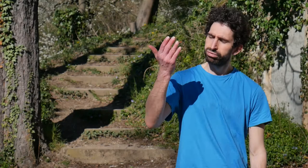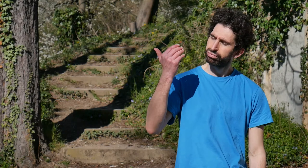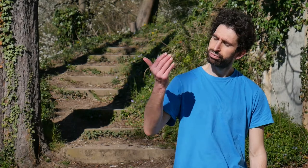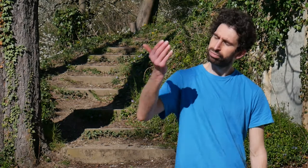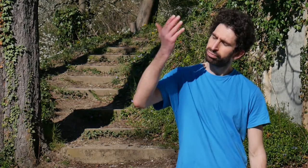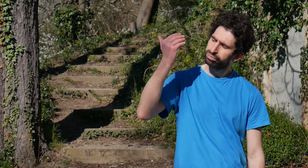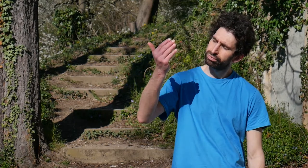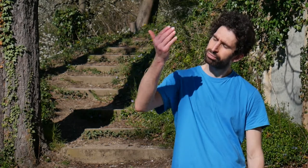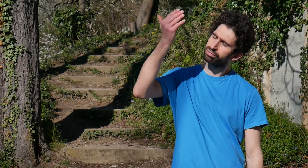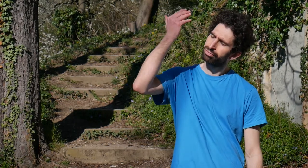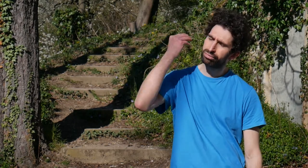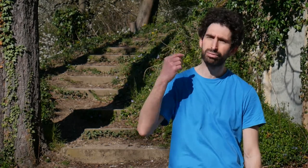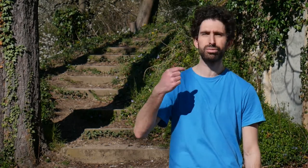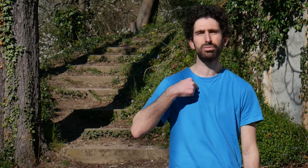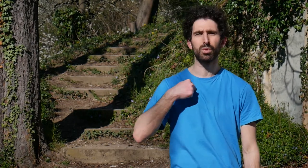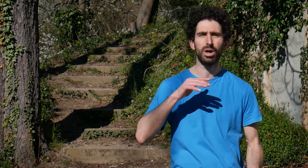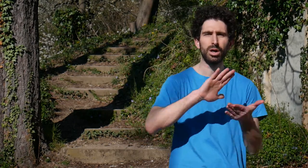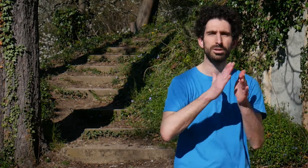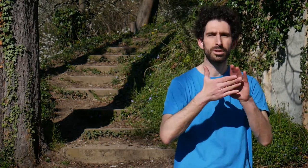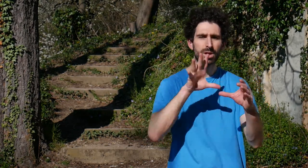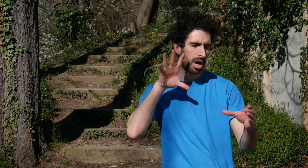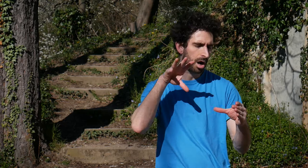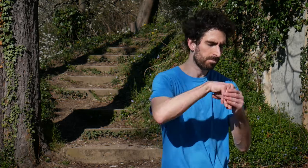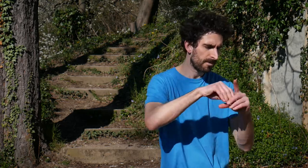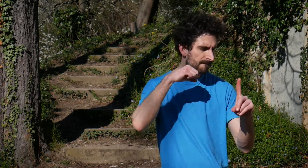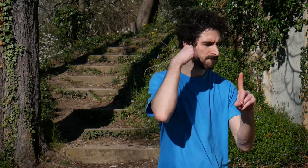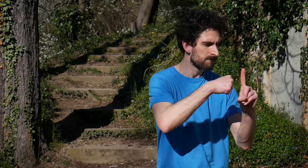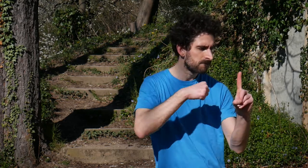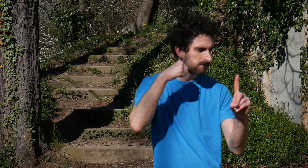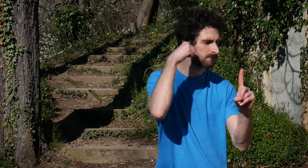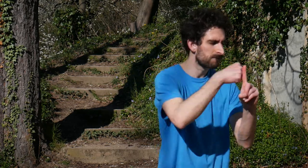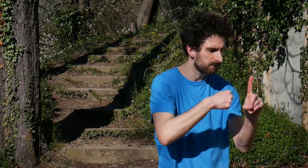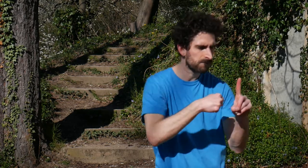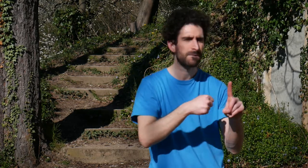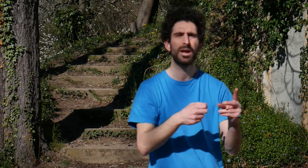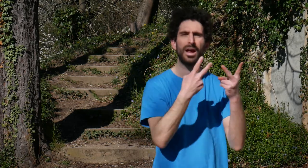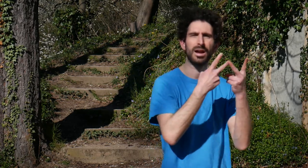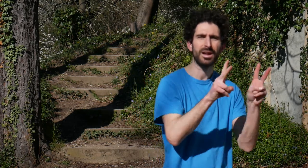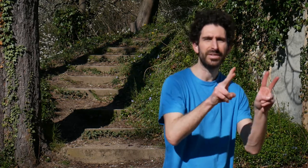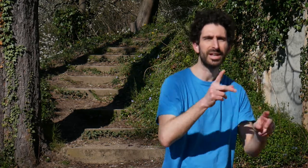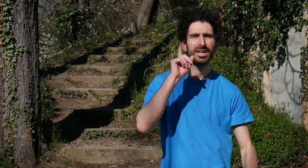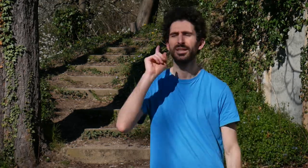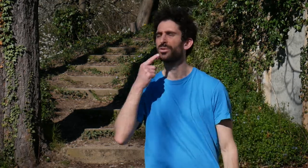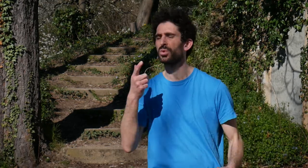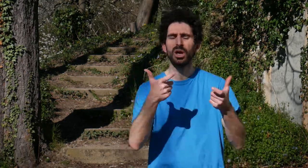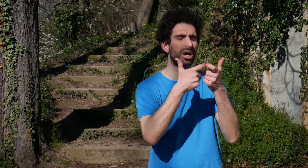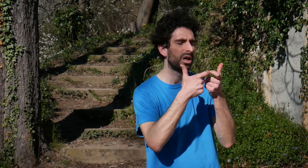Il y a bien lontemps, je participais à une association pour militer l'accessibilité de la ville aux sourds.